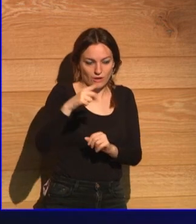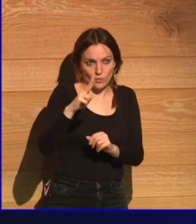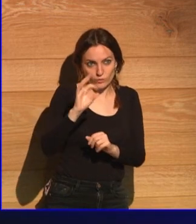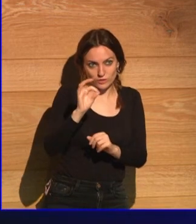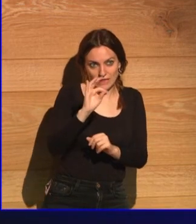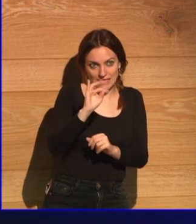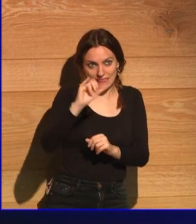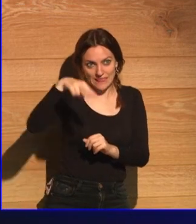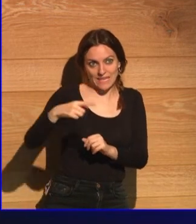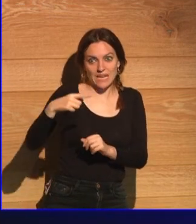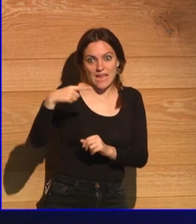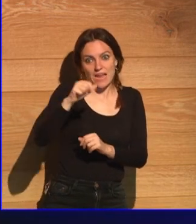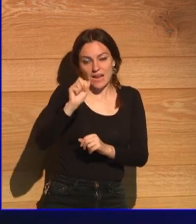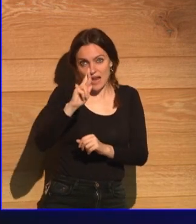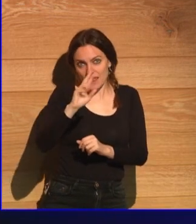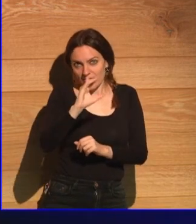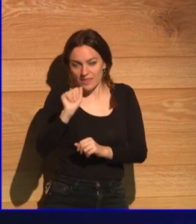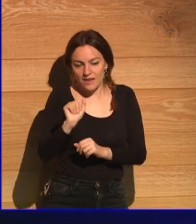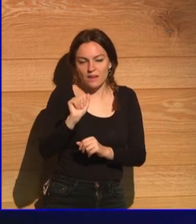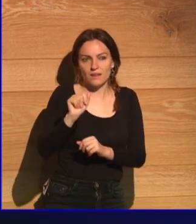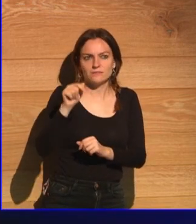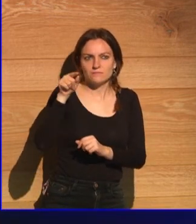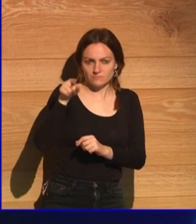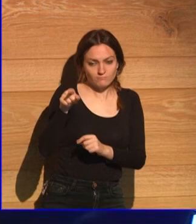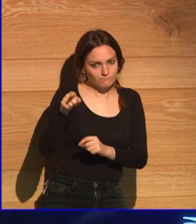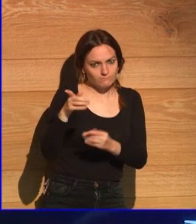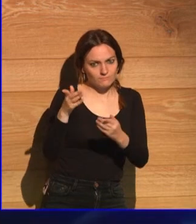Y ella, sin haber estudiado apenas latín,